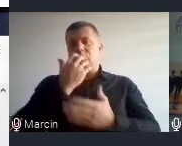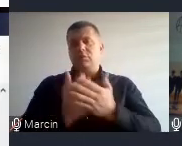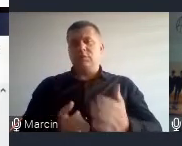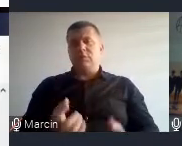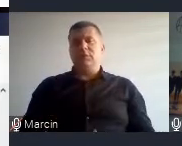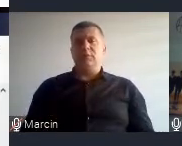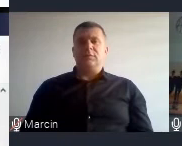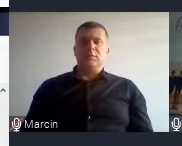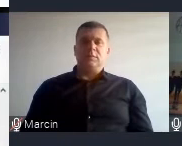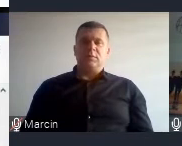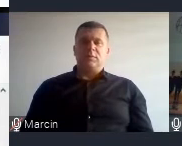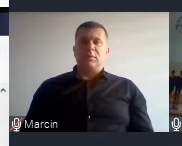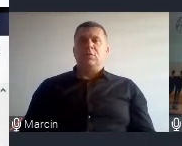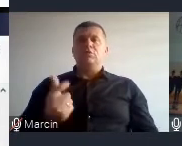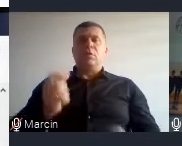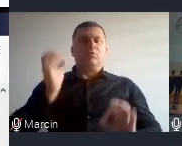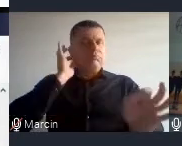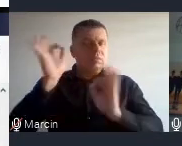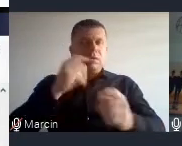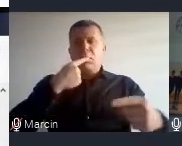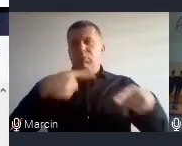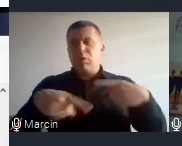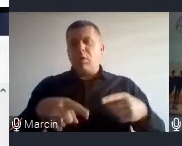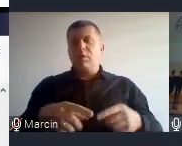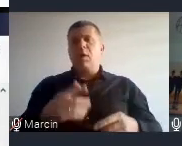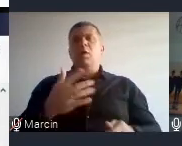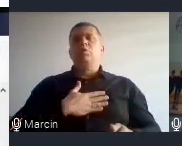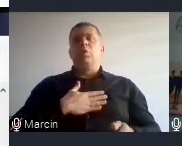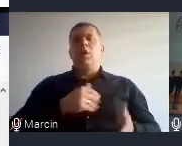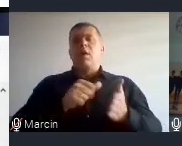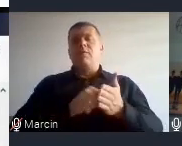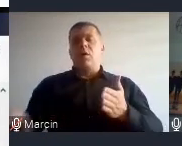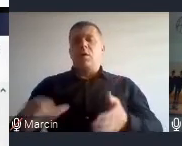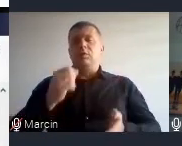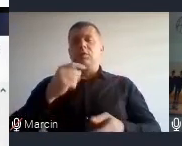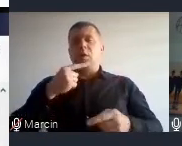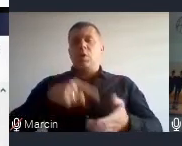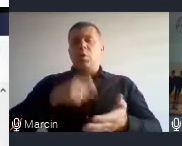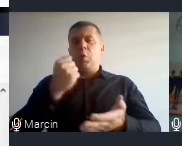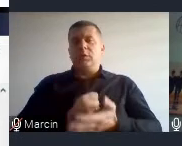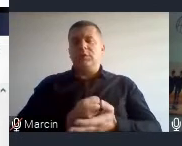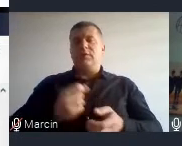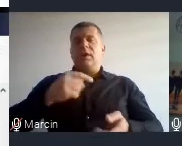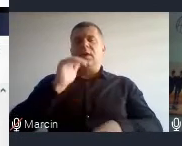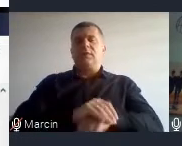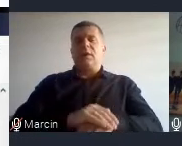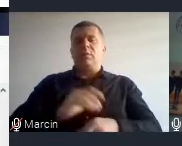Natomiast dementuje wszelkie pogłoski, że wyłączono ustawę Prawo Zamówień Publicznych „bo panuje pandemia”.